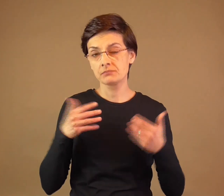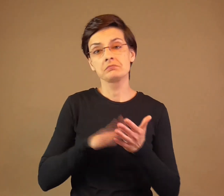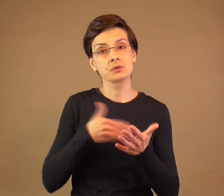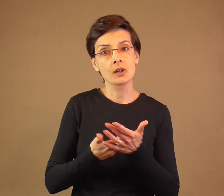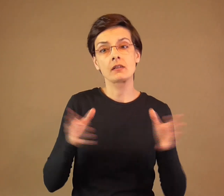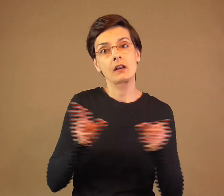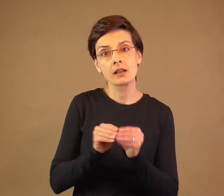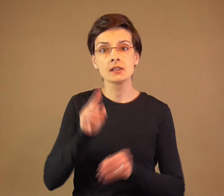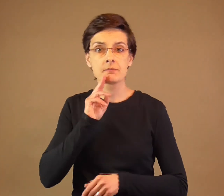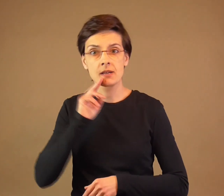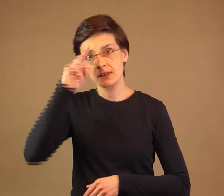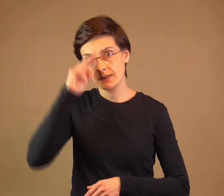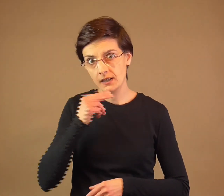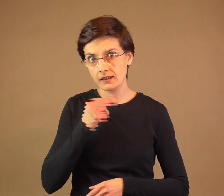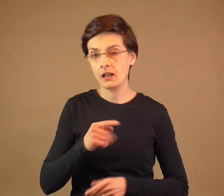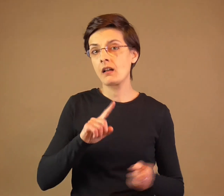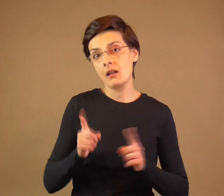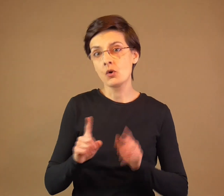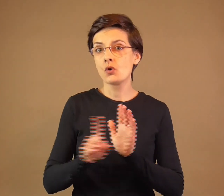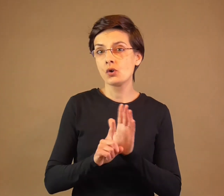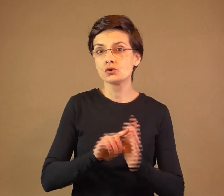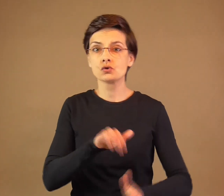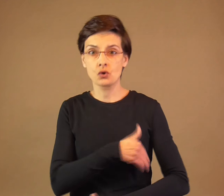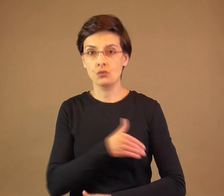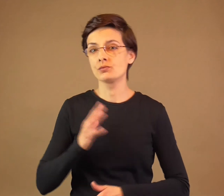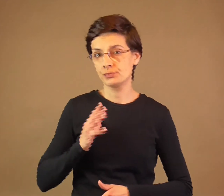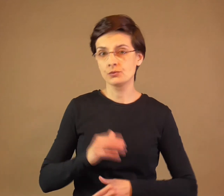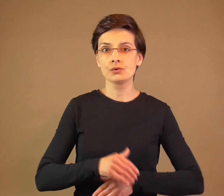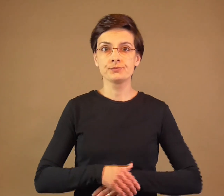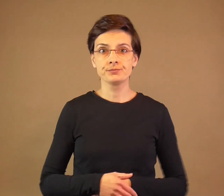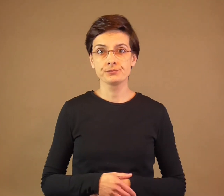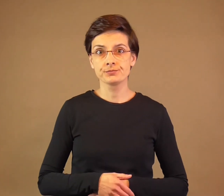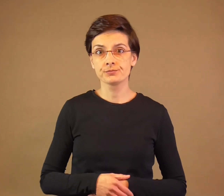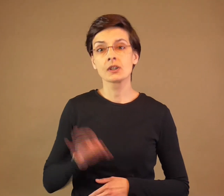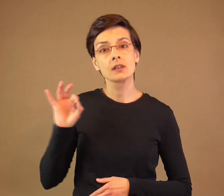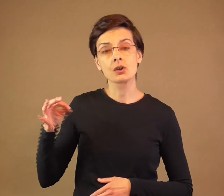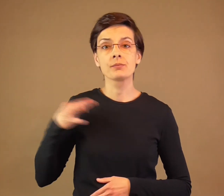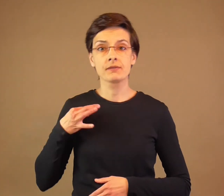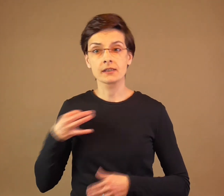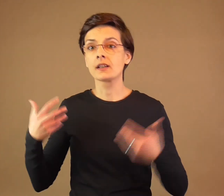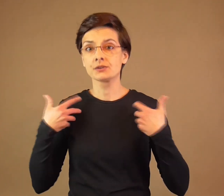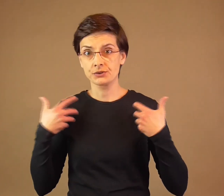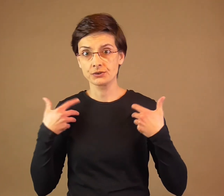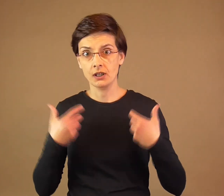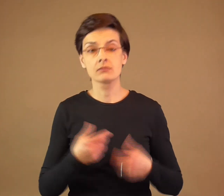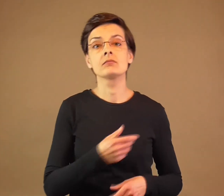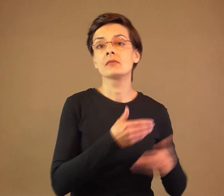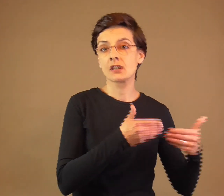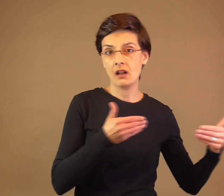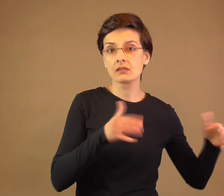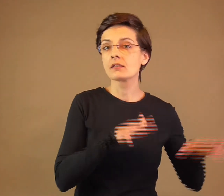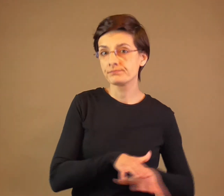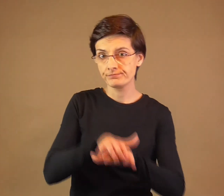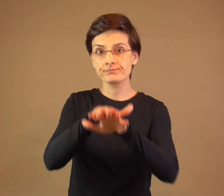Są na przykład dzieła odwołujące się do relacji z matką i ojcem, czy wspomnień ze szkoły.